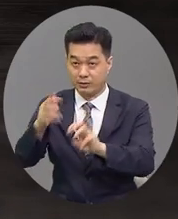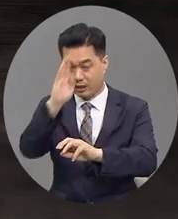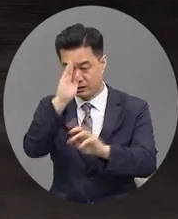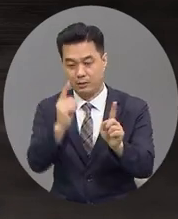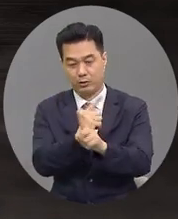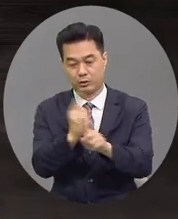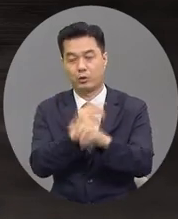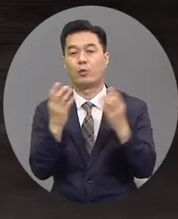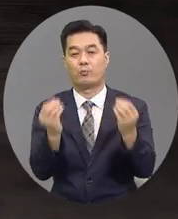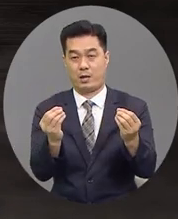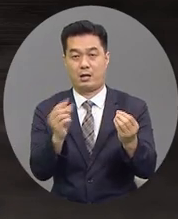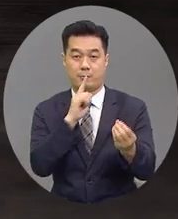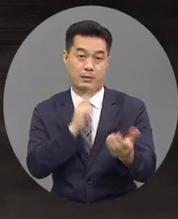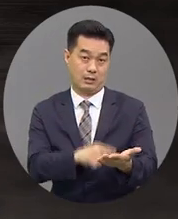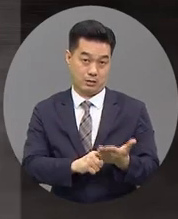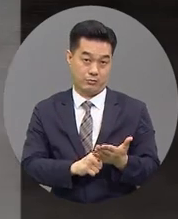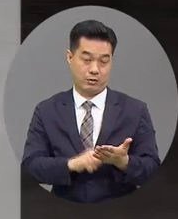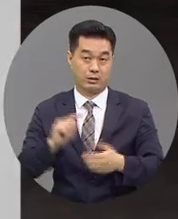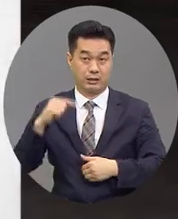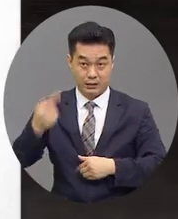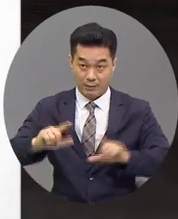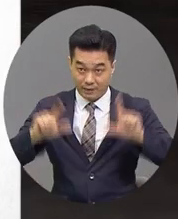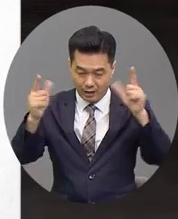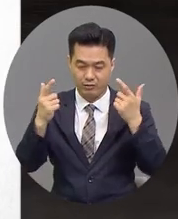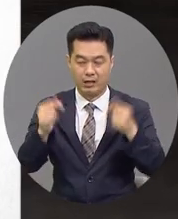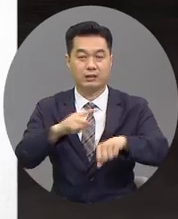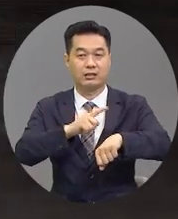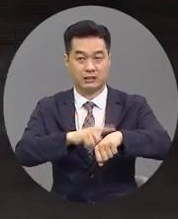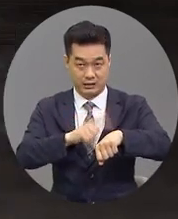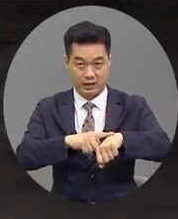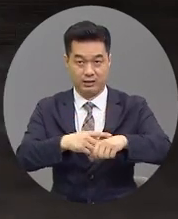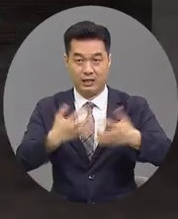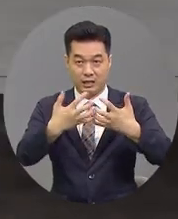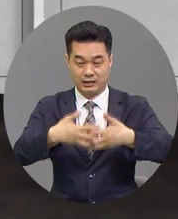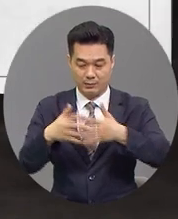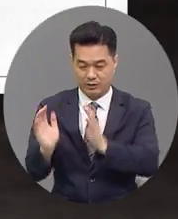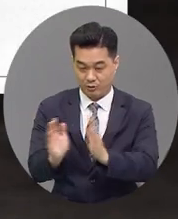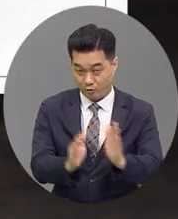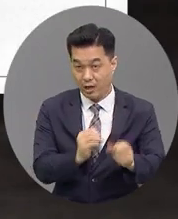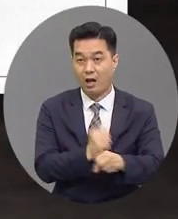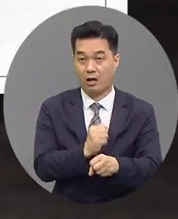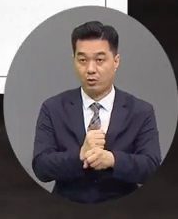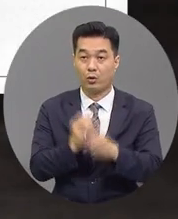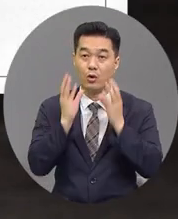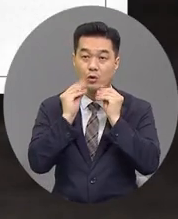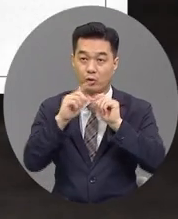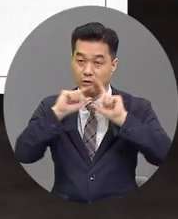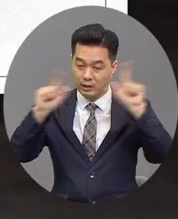보면 새벽 5시 반부터 7시 반까지 질병 치료를 완료했다고 되어 있습니다. 다음 날에도 같은 시각 장비를 정리했고 토요일과 일요일까지 새벽